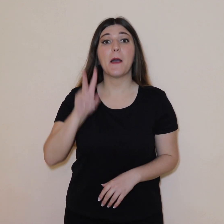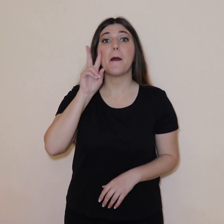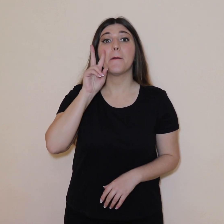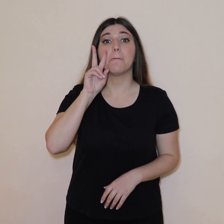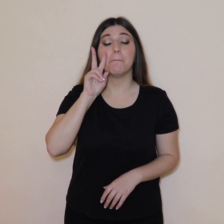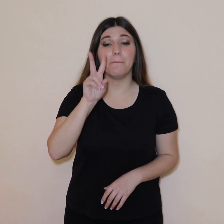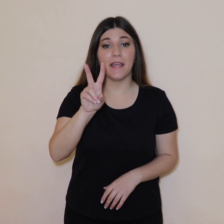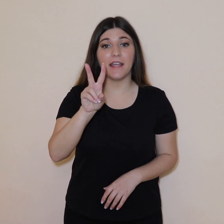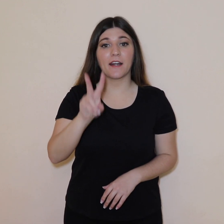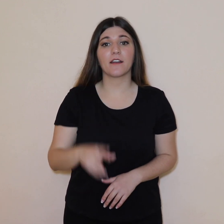Ver